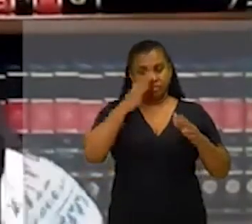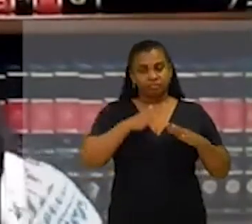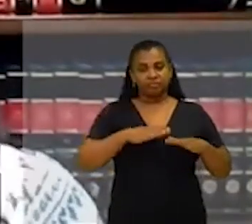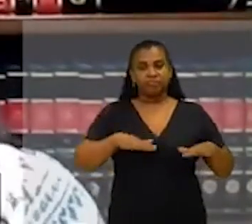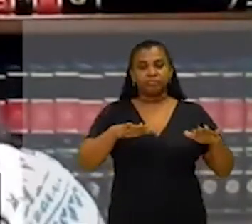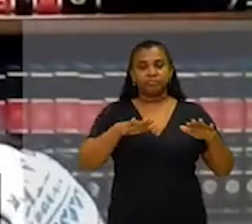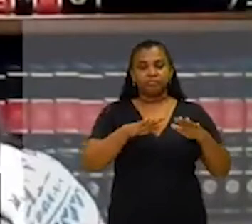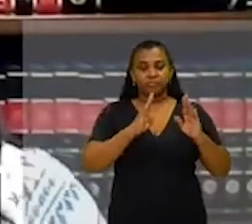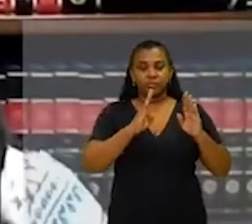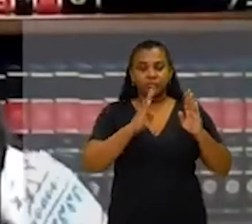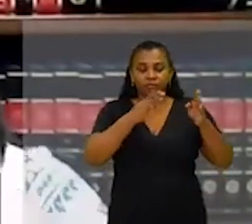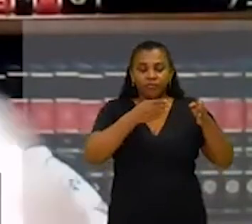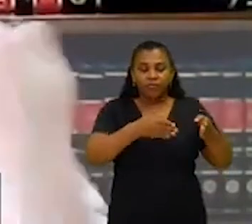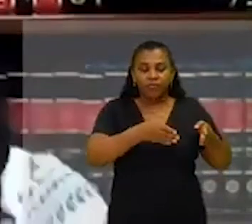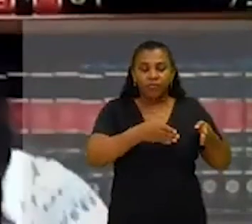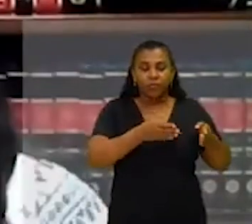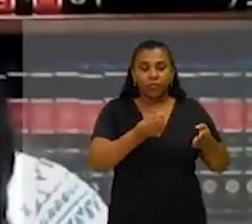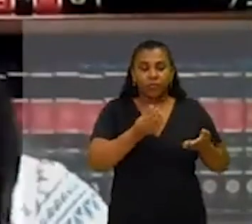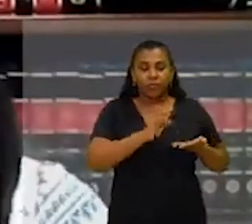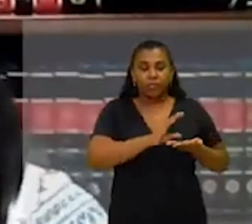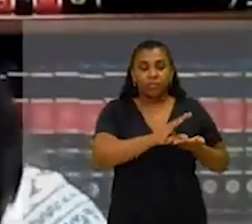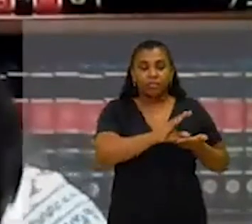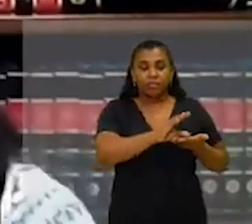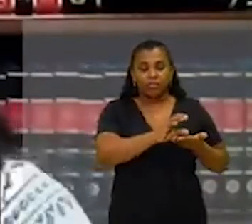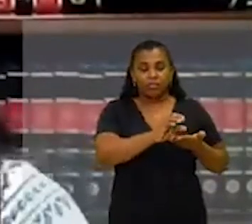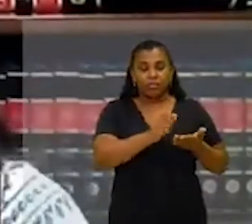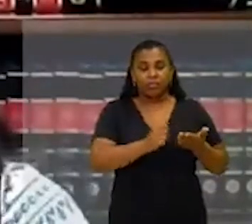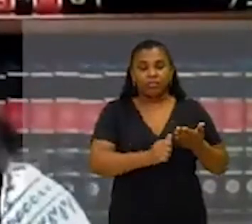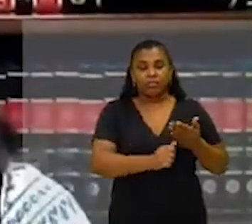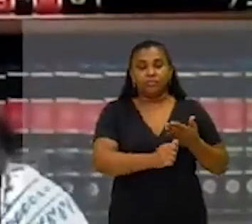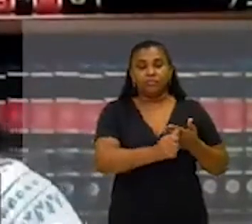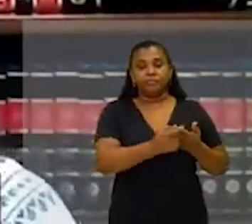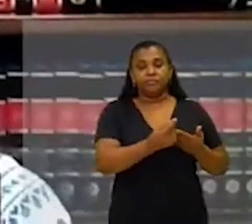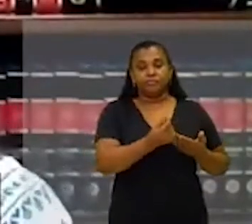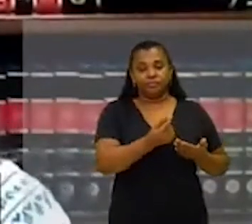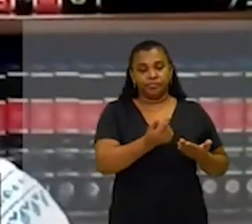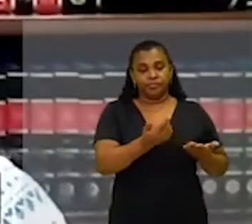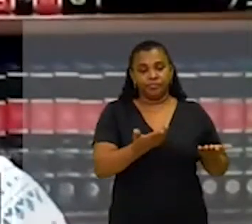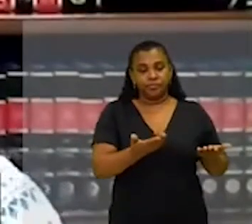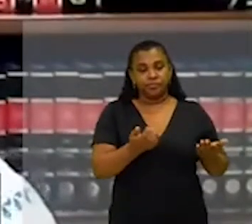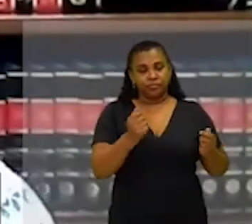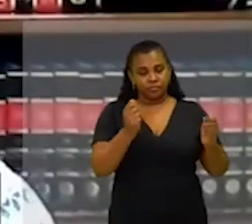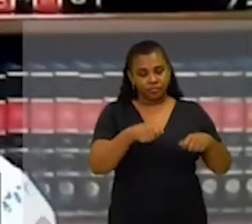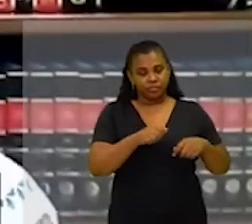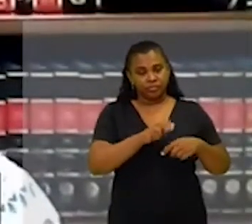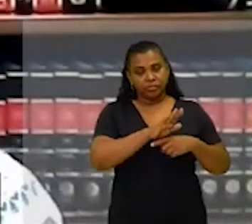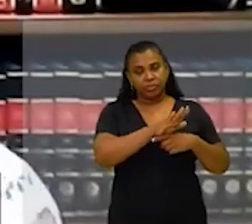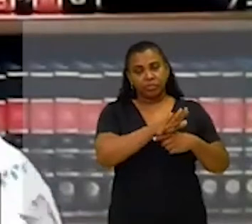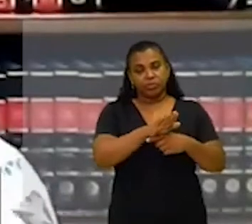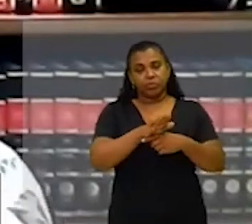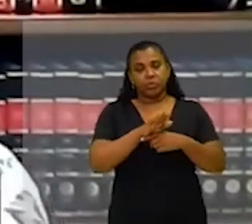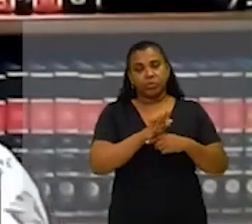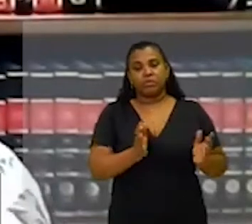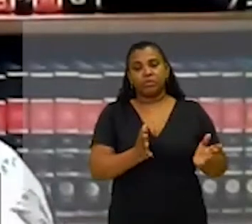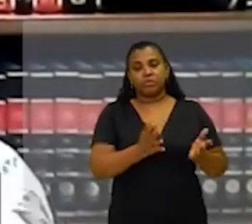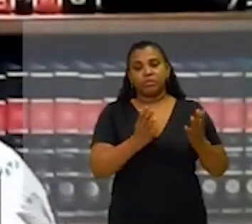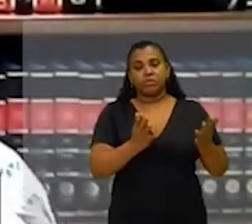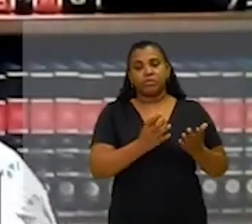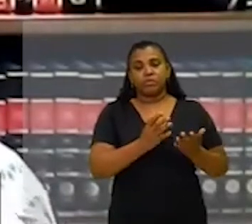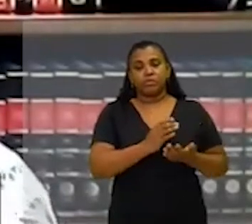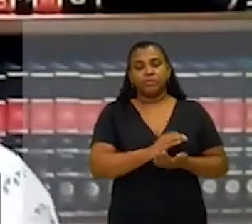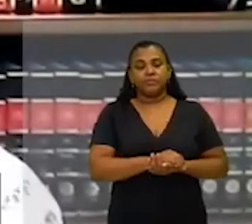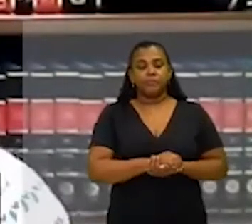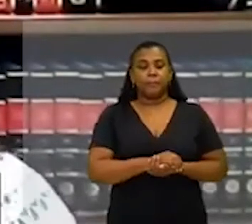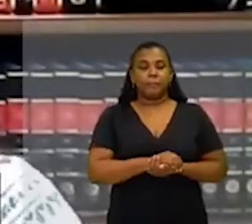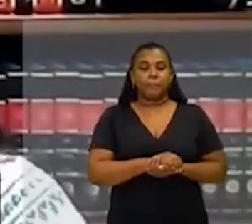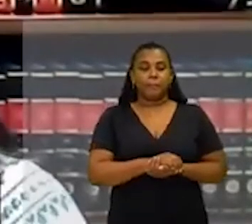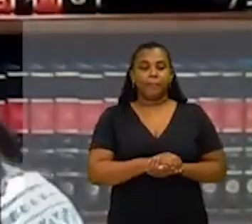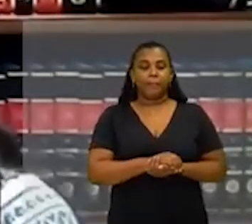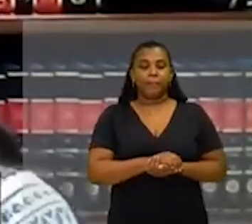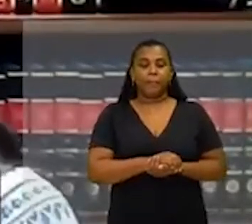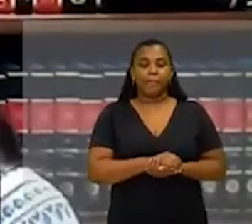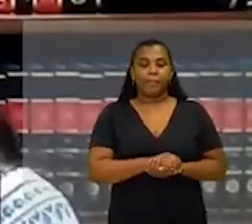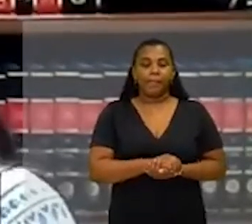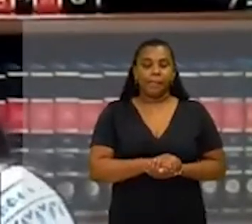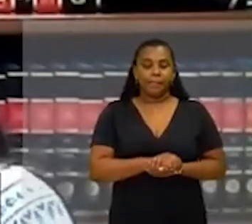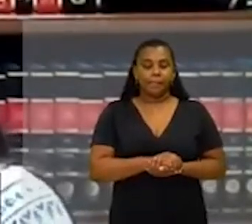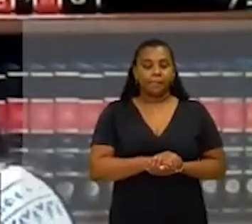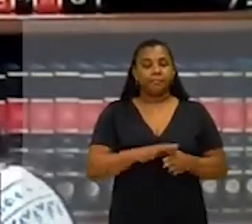recebimento ao invés do foco na situações elas podem ajudar a s infantil é então agradeço mais